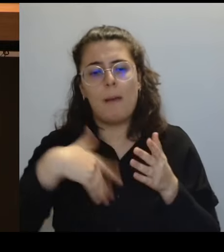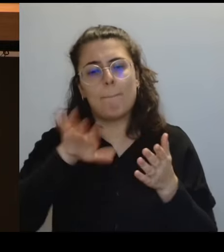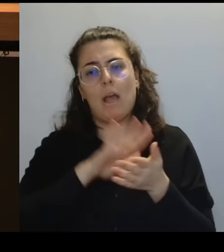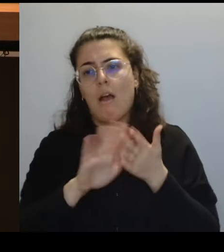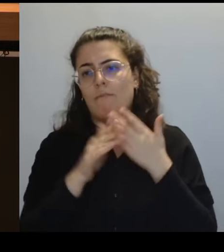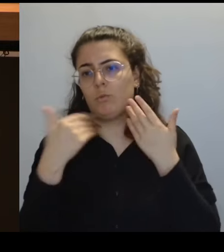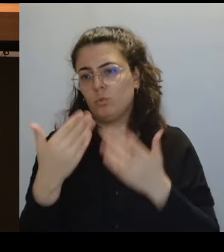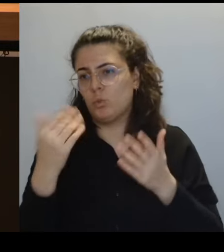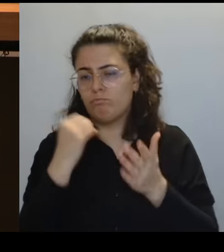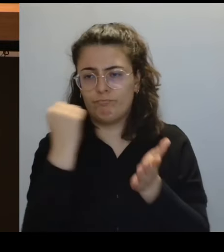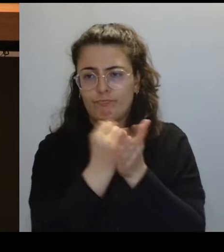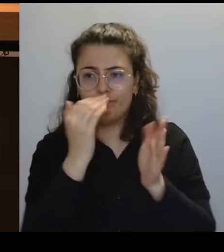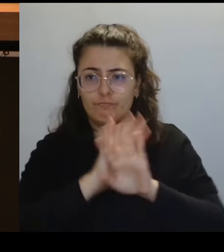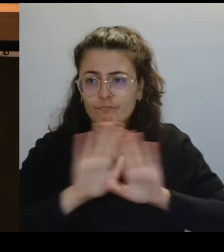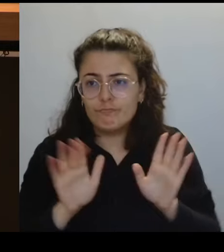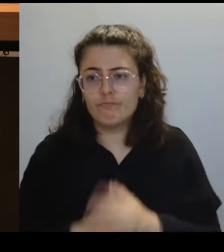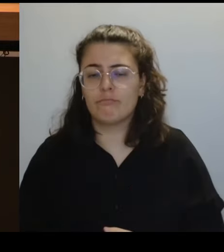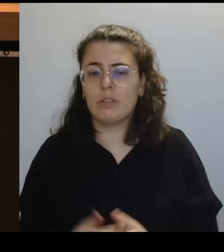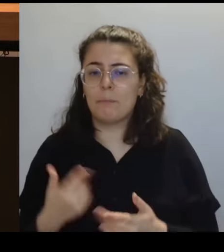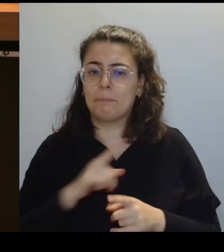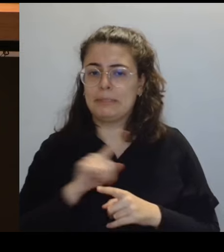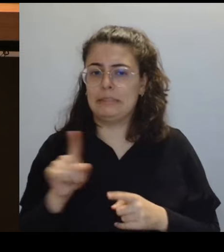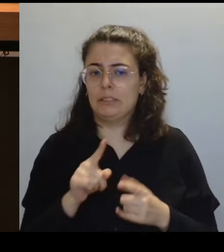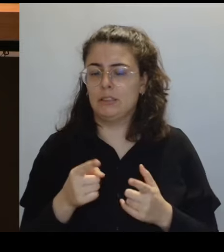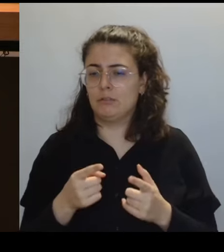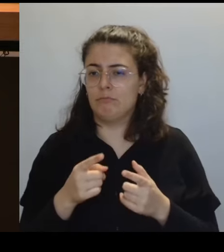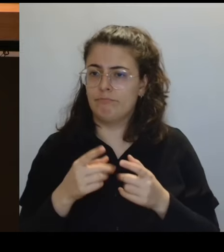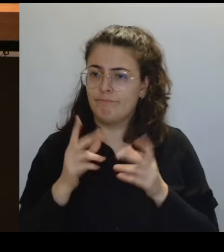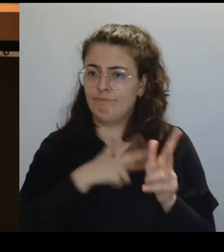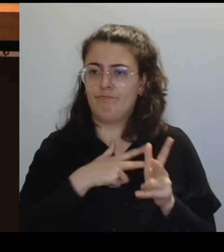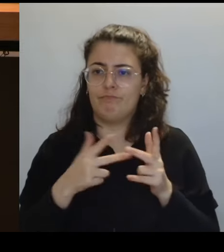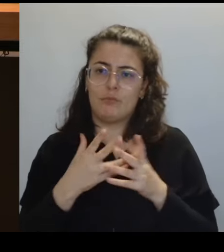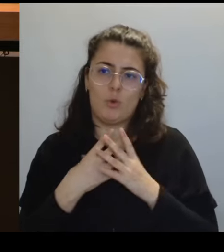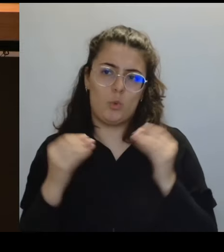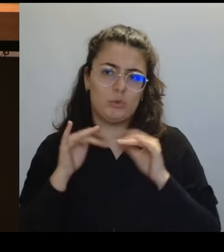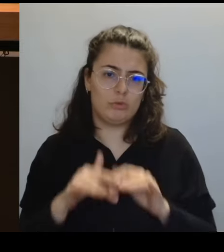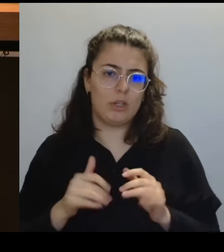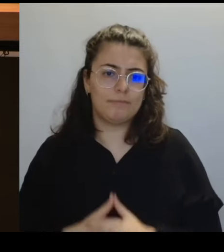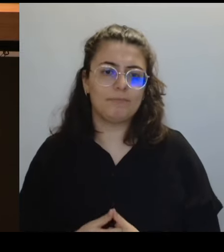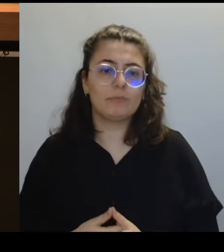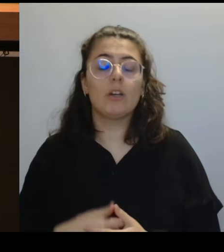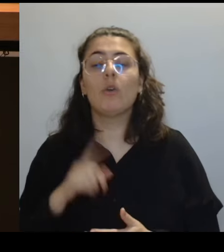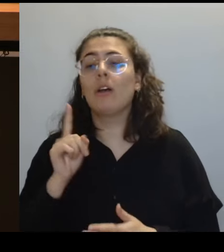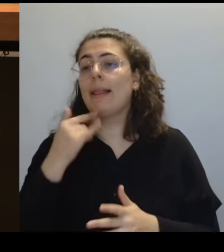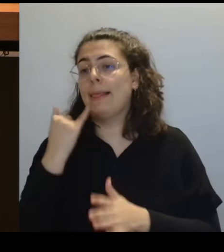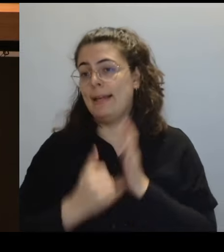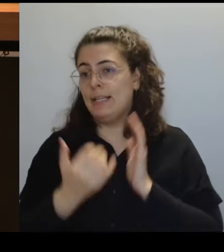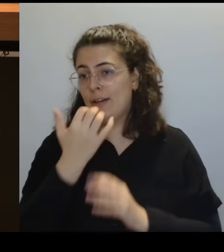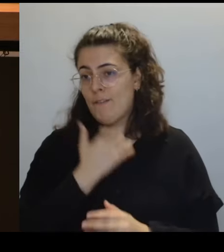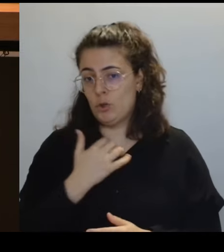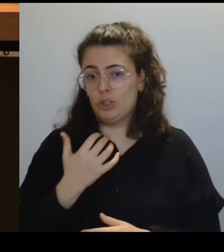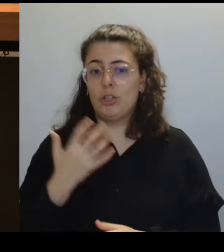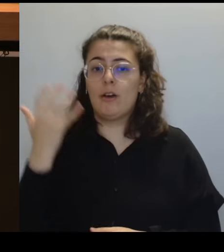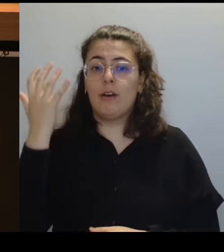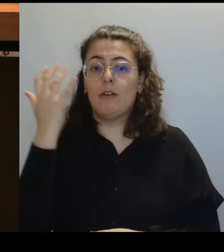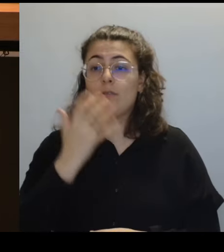bis dann wirklich was funktioniert. Und dann der letzte Wunsch. Wenn es dann was gibt, was funktioniert, braucht es einen Probelauf, weil ich